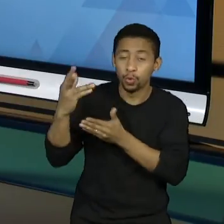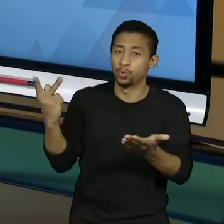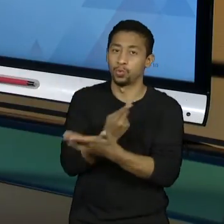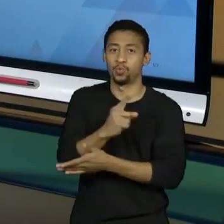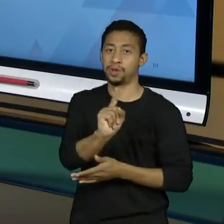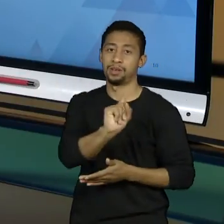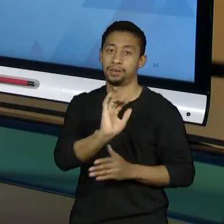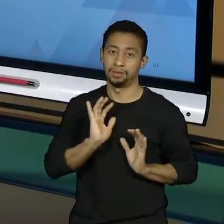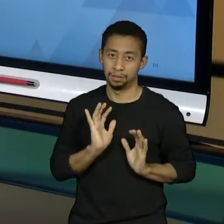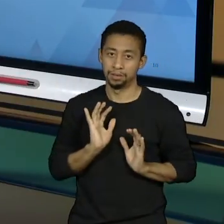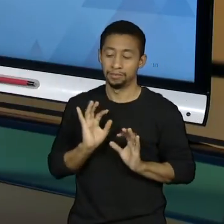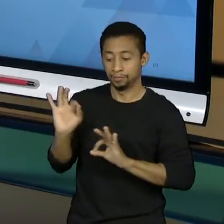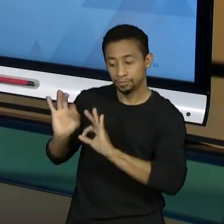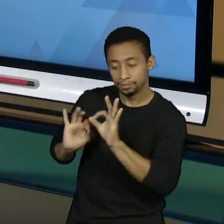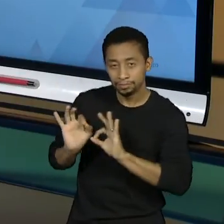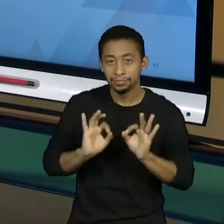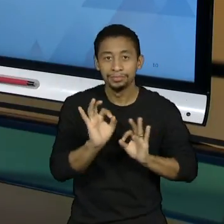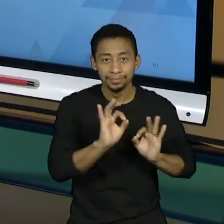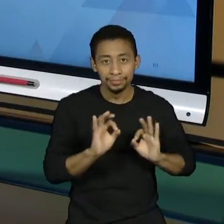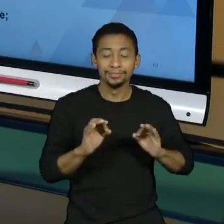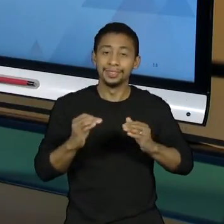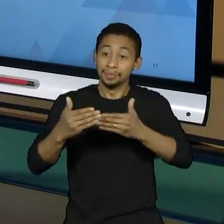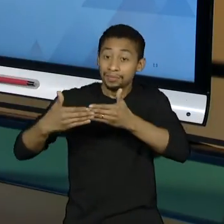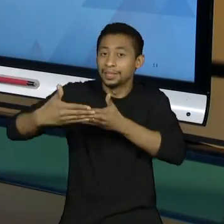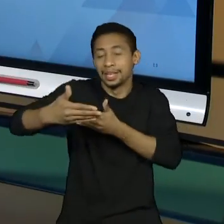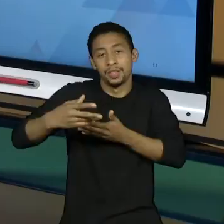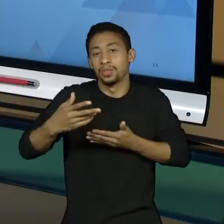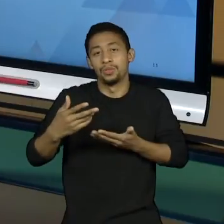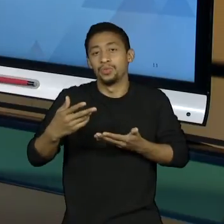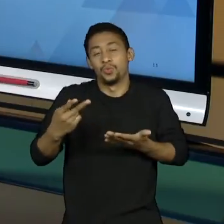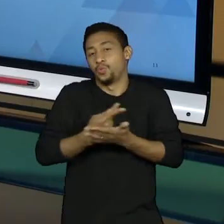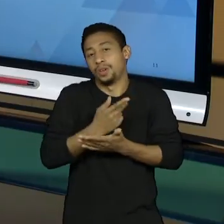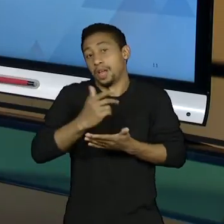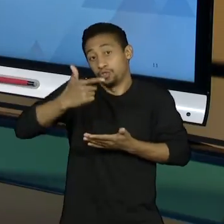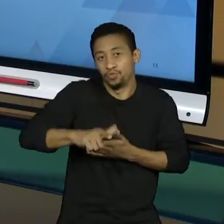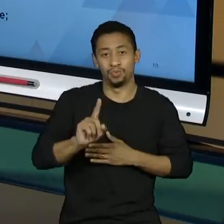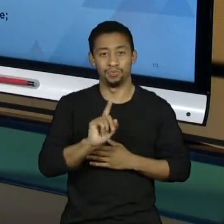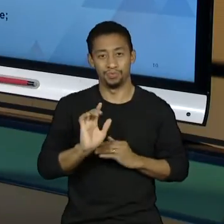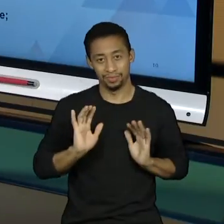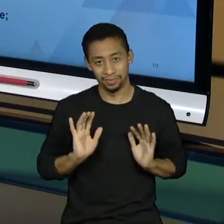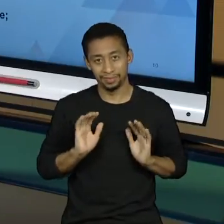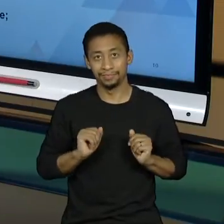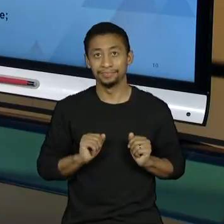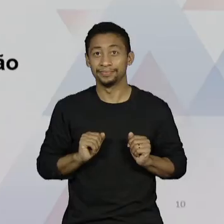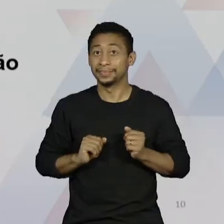PLANEJAMENTO E NA EXECUÇÃO PARA QUE VOCÊ NÃO ERRE NO FUTURO. PASSOU AQUI... "O QUE PODERIA